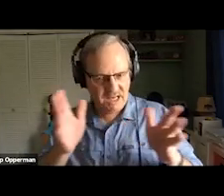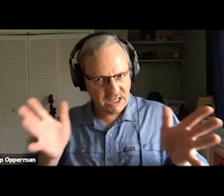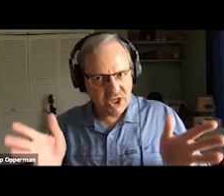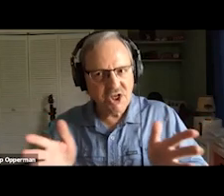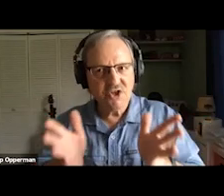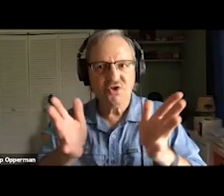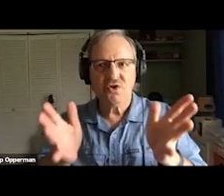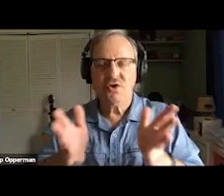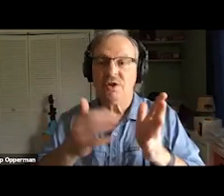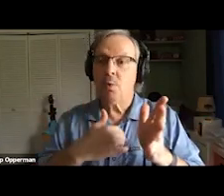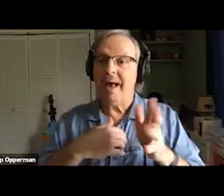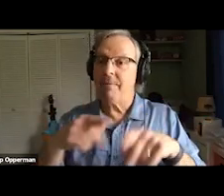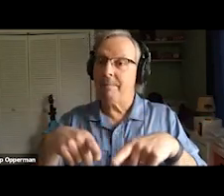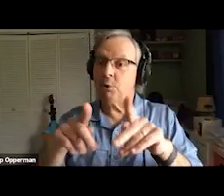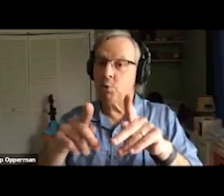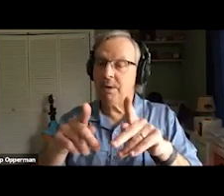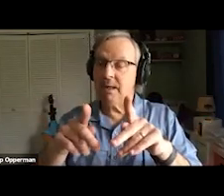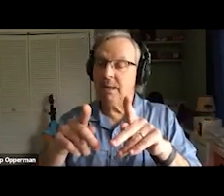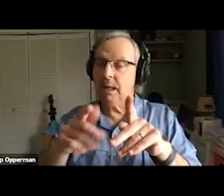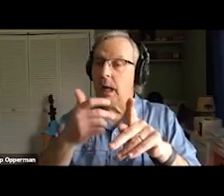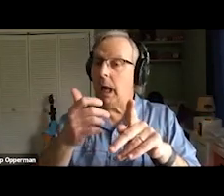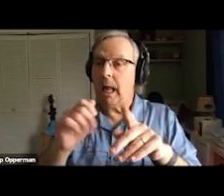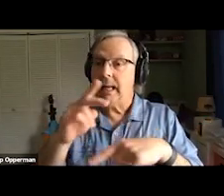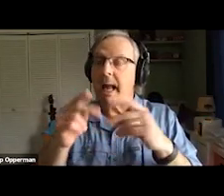si tienen la oportunidad de cualquier tipo de supervisión